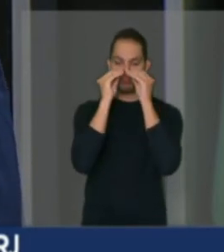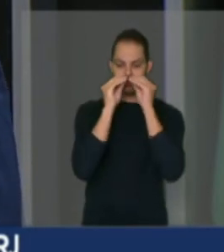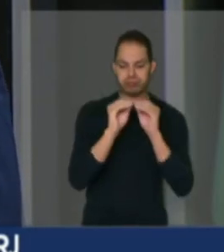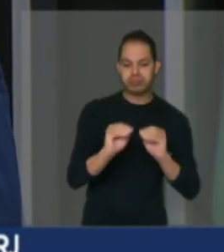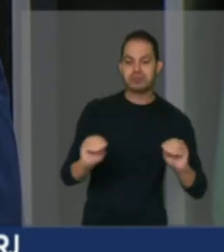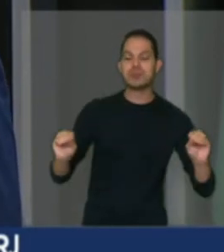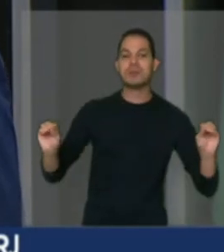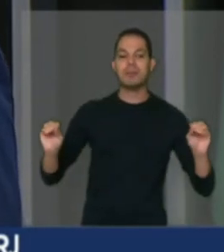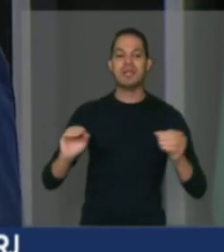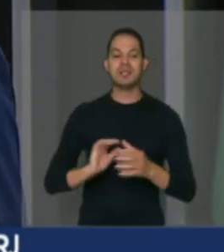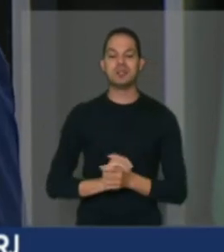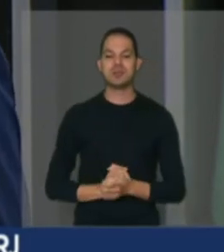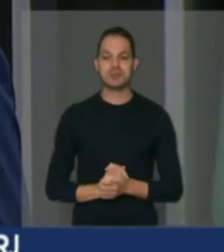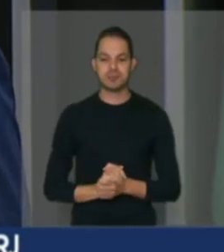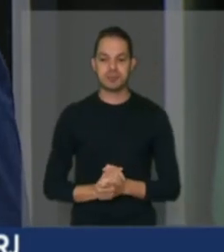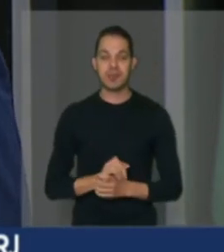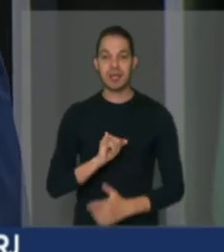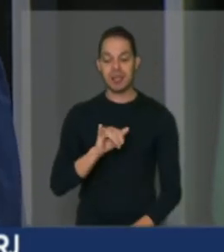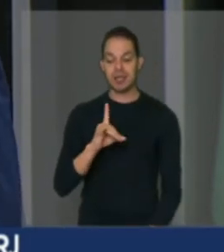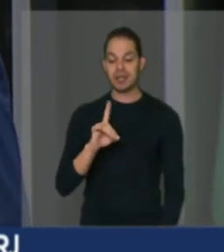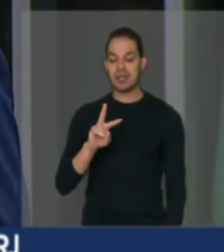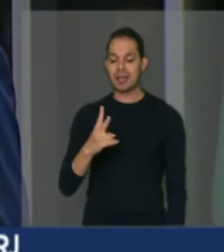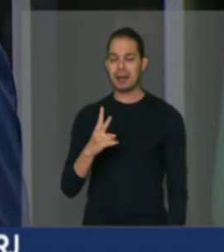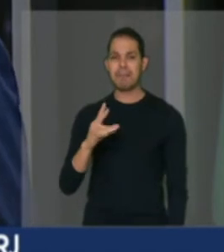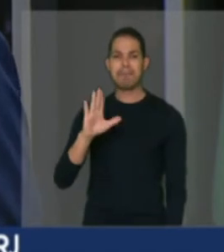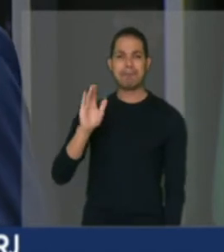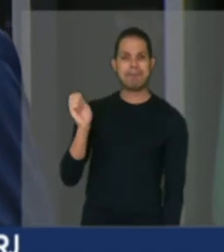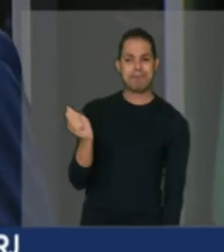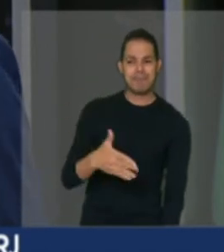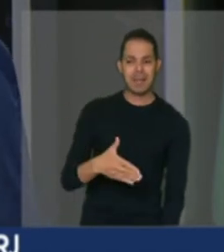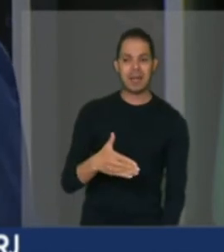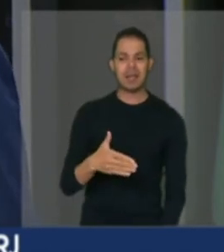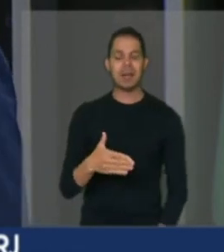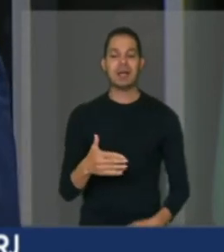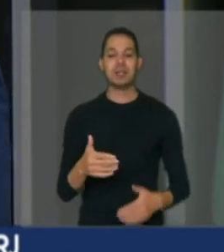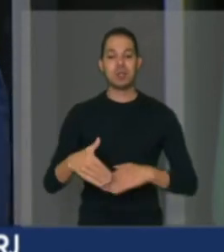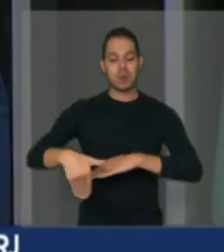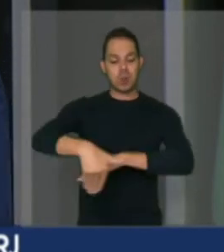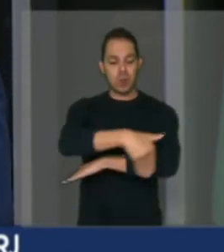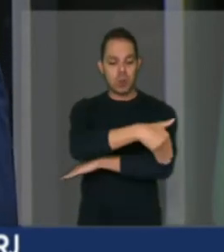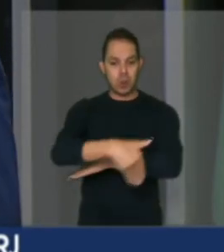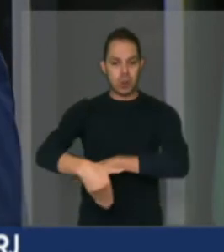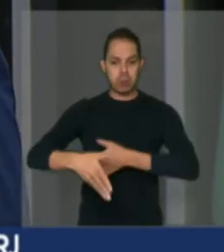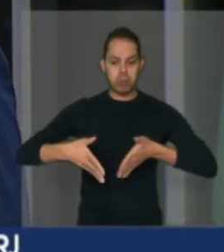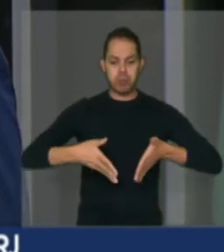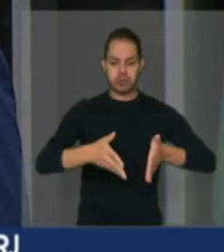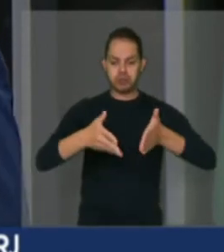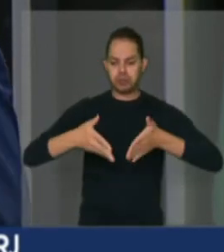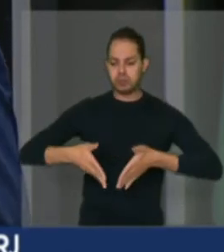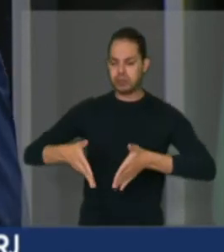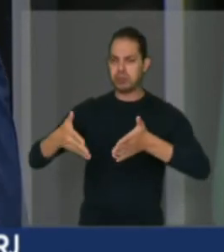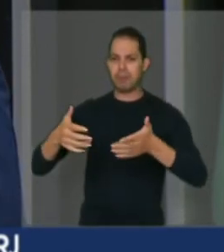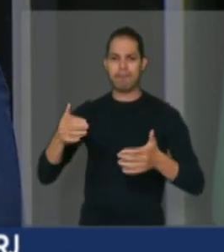JANEIRO, ONDE POSSUI UM IDH MAIS BAIXO, ONDE AS R JS, AS ESTRADAS, ELAS SÃO MUITO MAL CUIDADAS E EU FAÇO UM APELO AQUI PARA O GOVERNADOR CLÁUDIO CASTRO, DO RIO DE